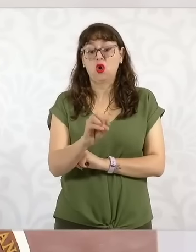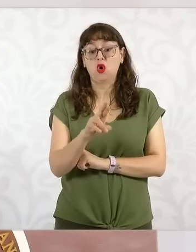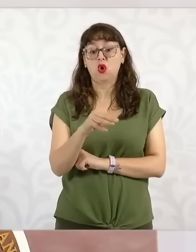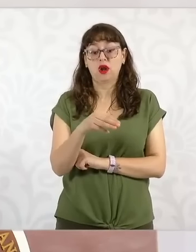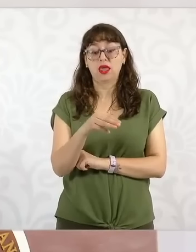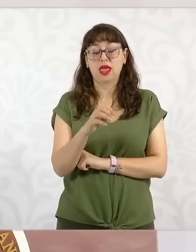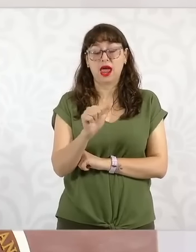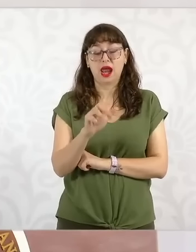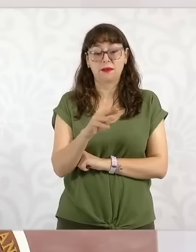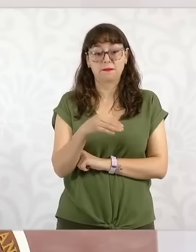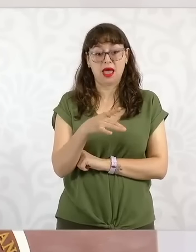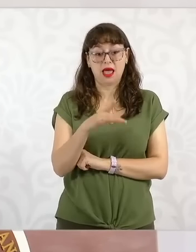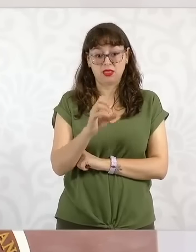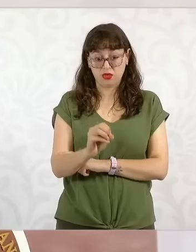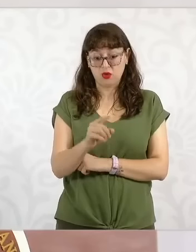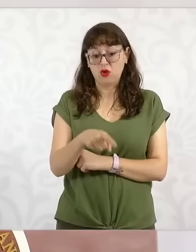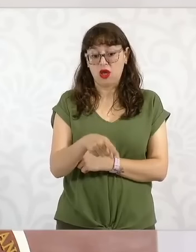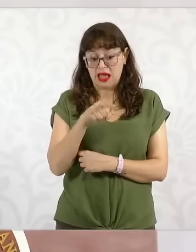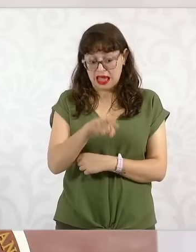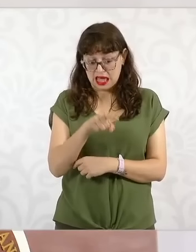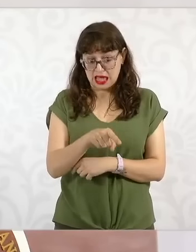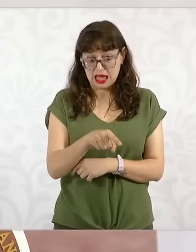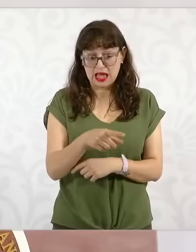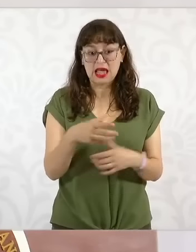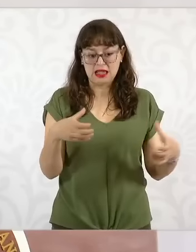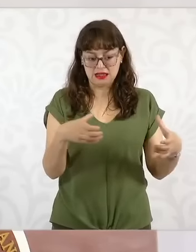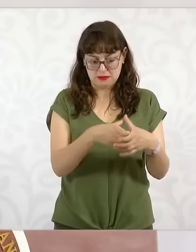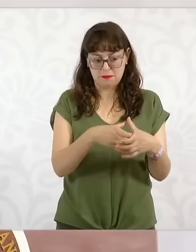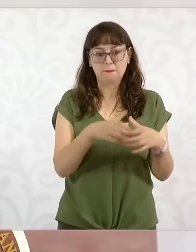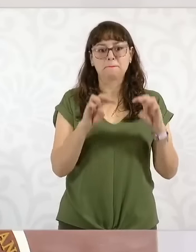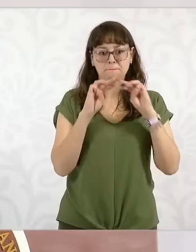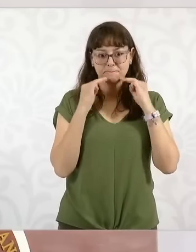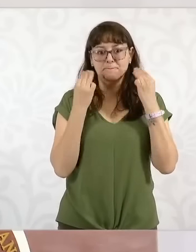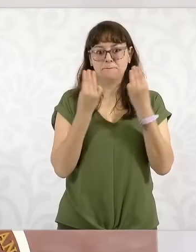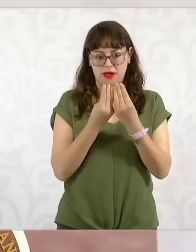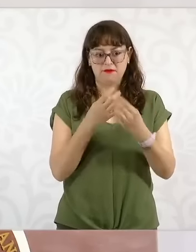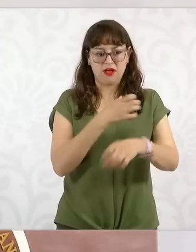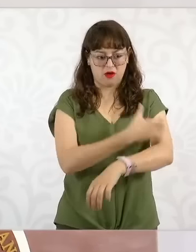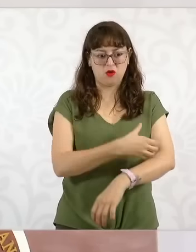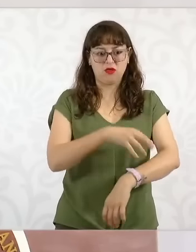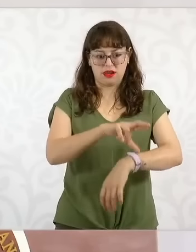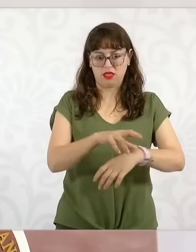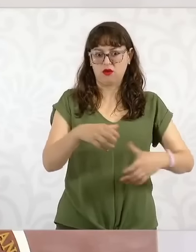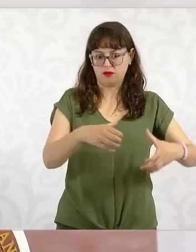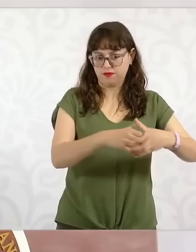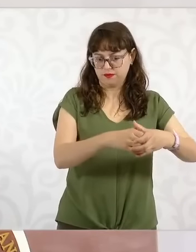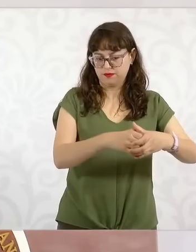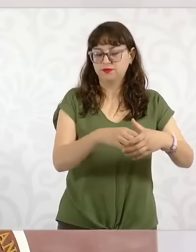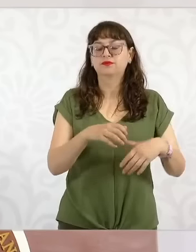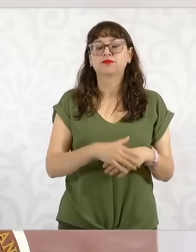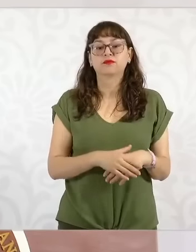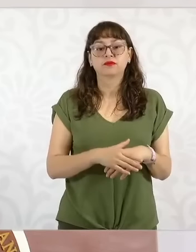identificado como el coordinador de la célula delictiva que operó el ATC y líder de la célula